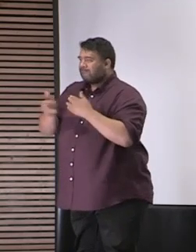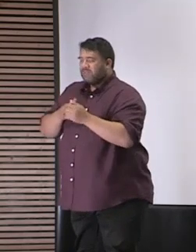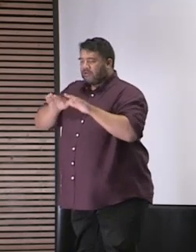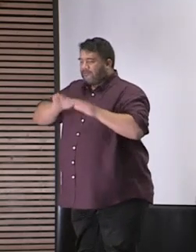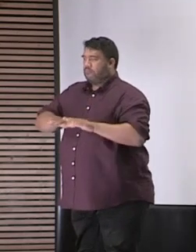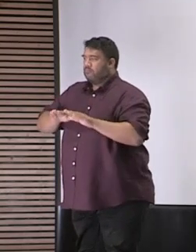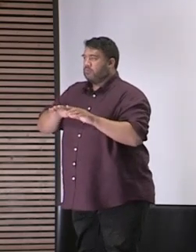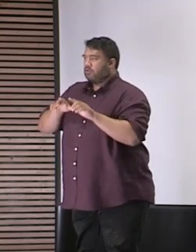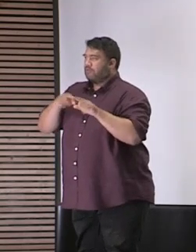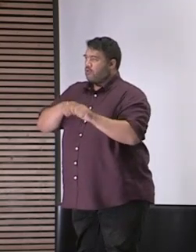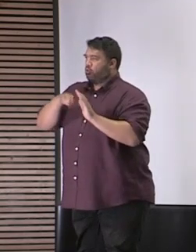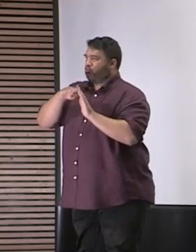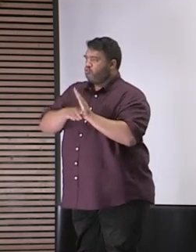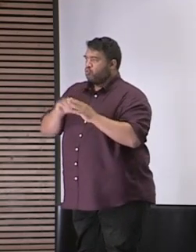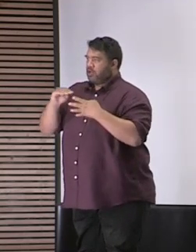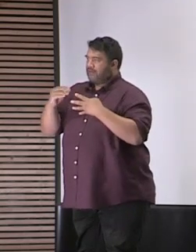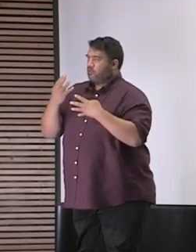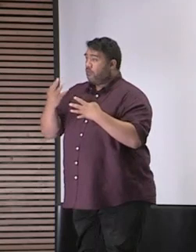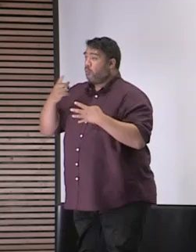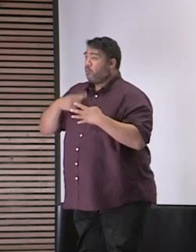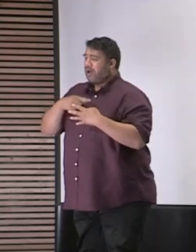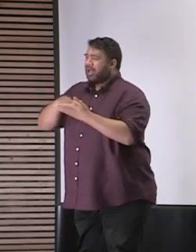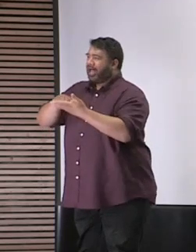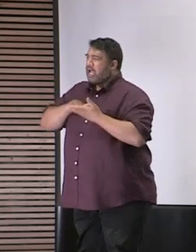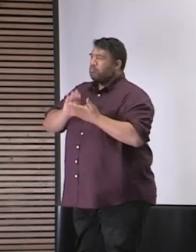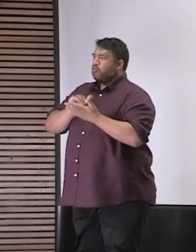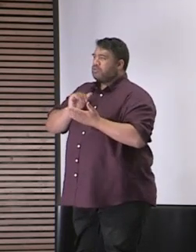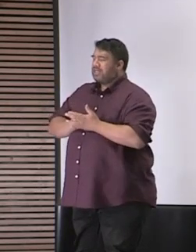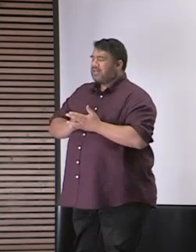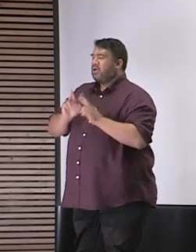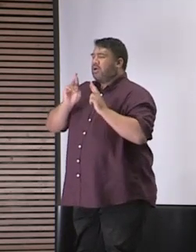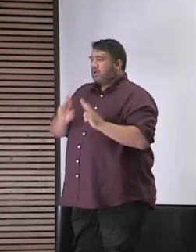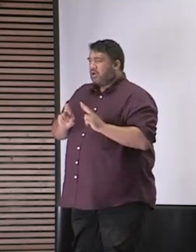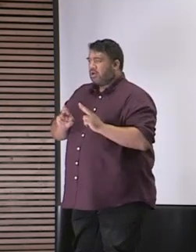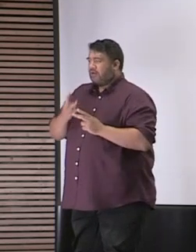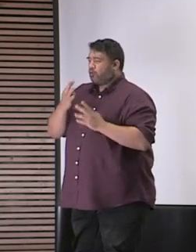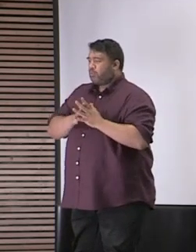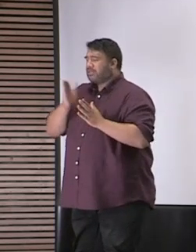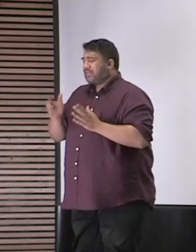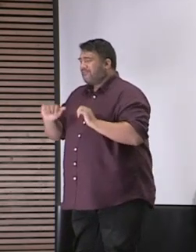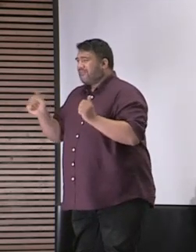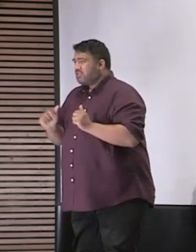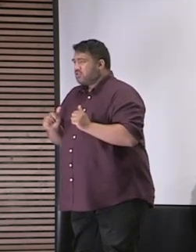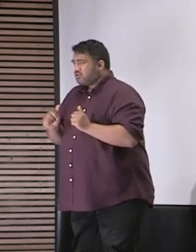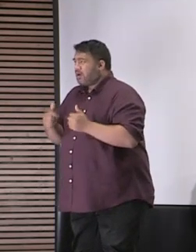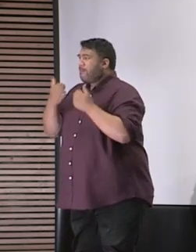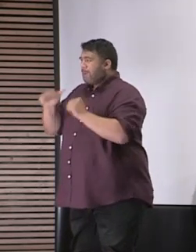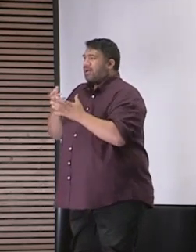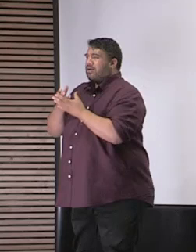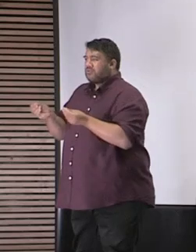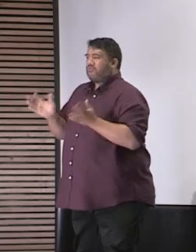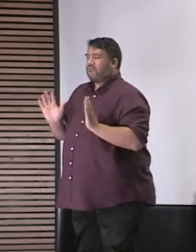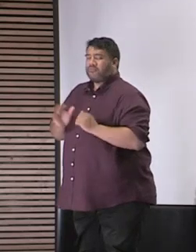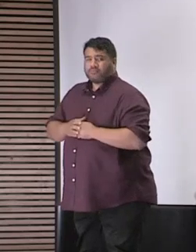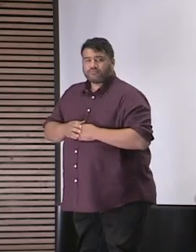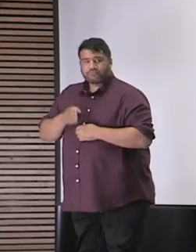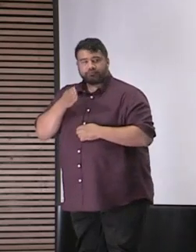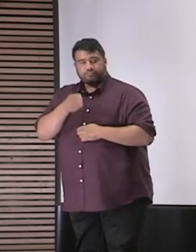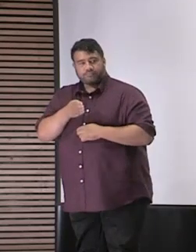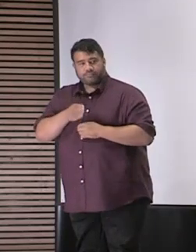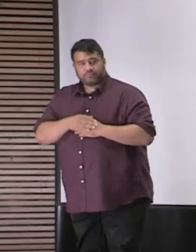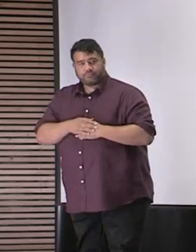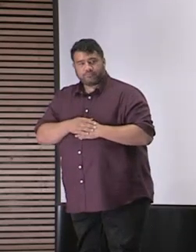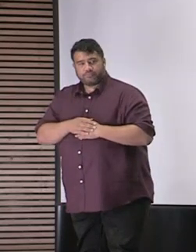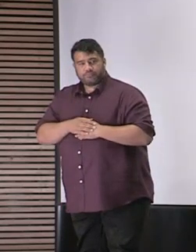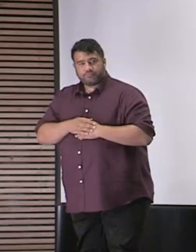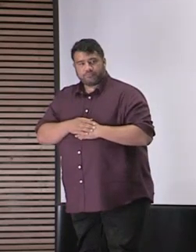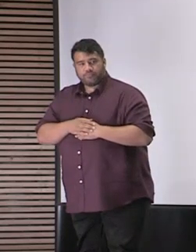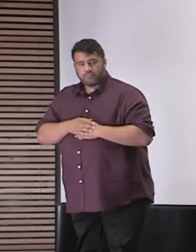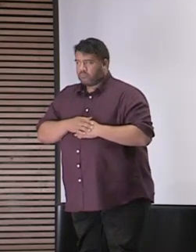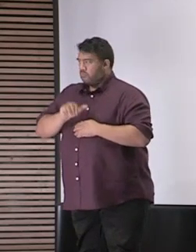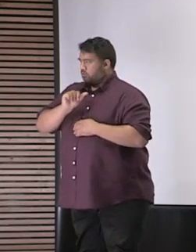gente desea salir. Es importante